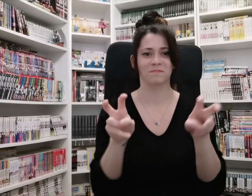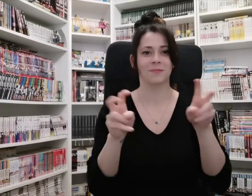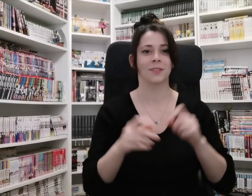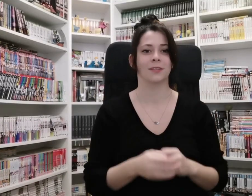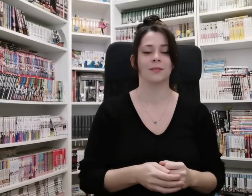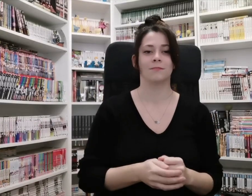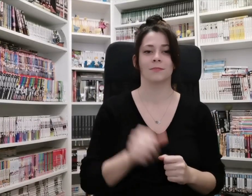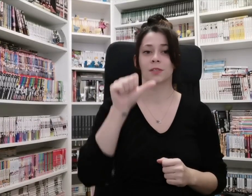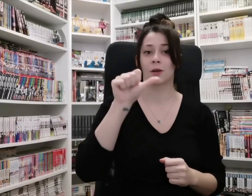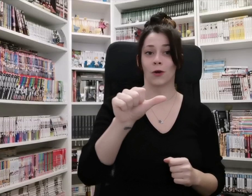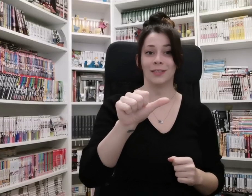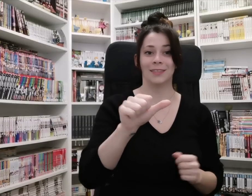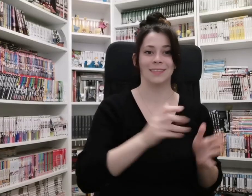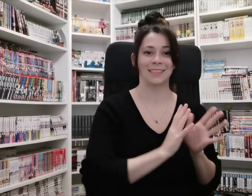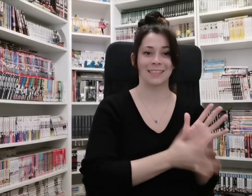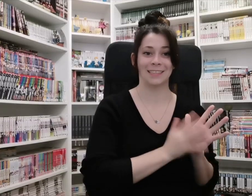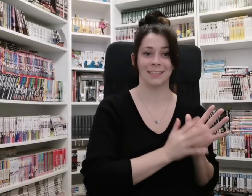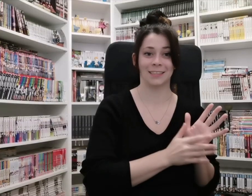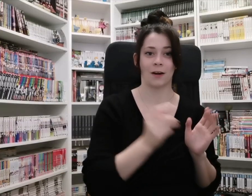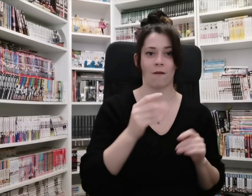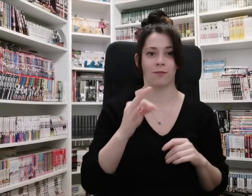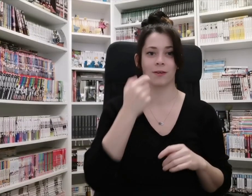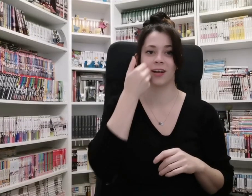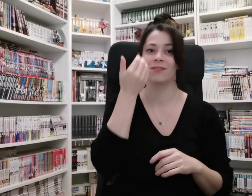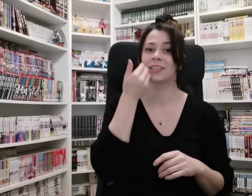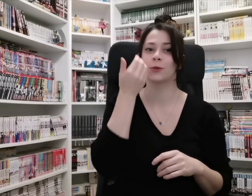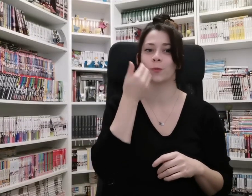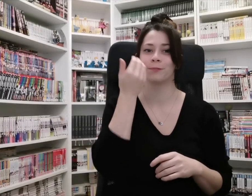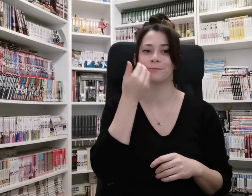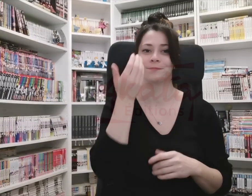"A sign of affection"